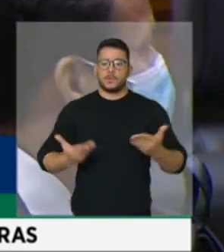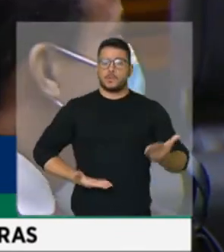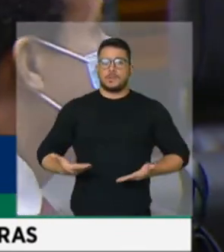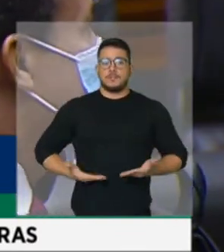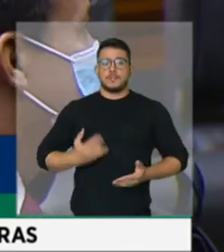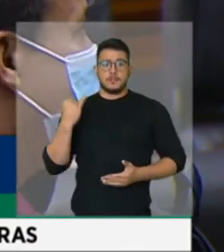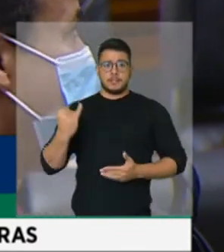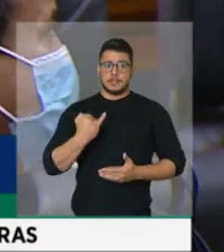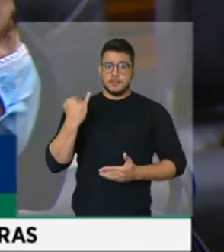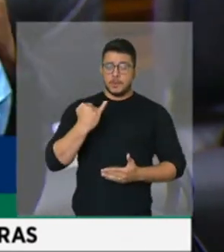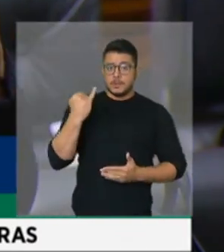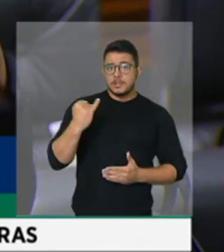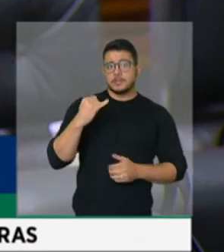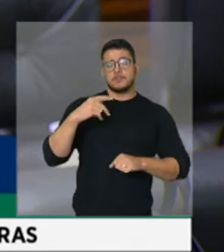NÓS DO PSOL SOMOS CONTRA QUALQUER PRIVATIZAÇÃO, NÃO